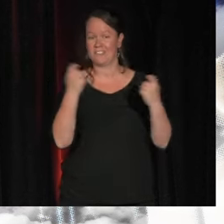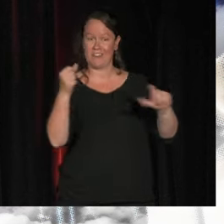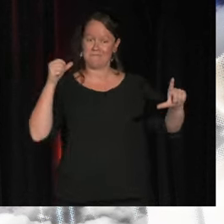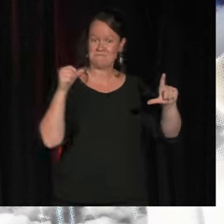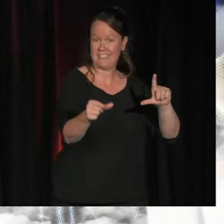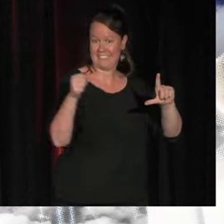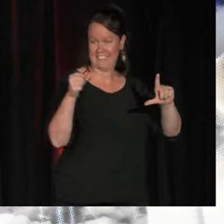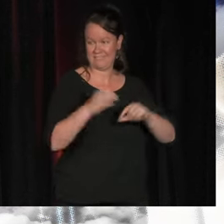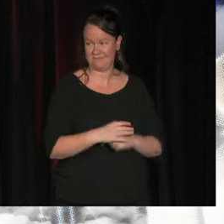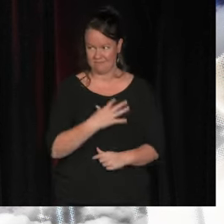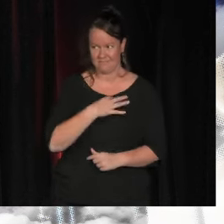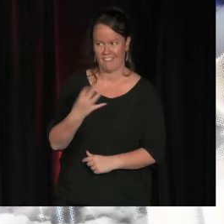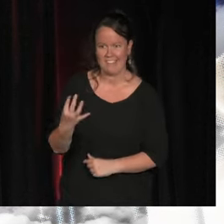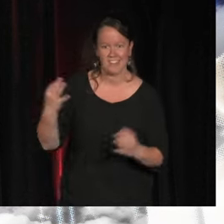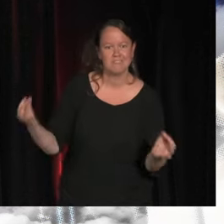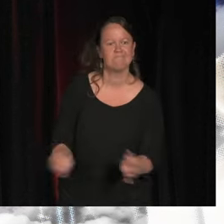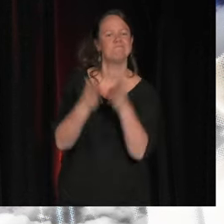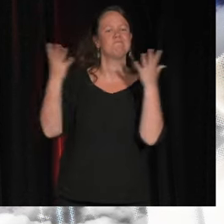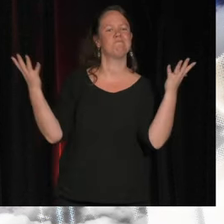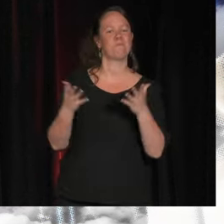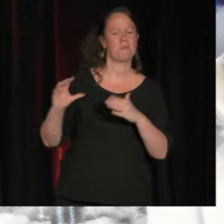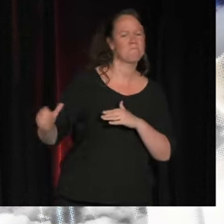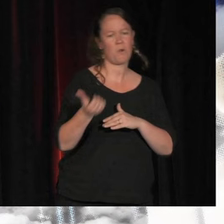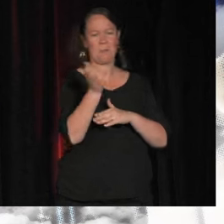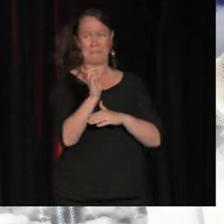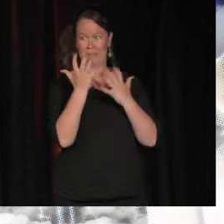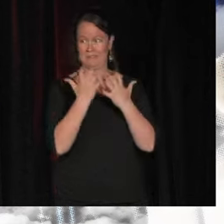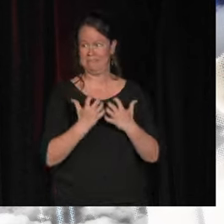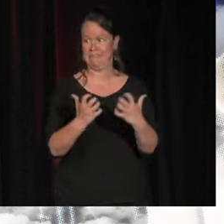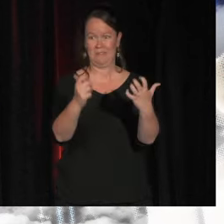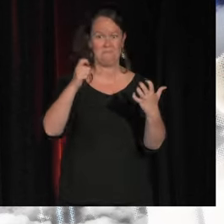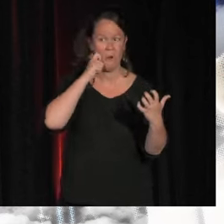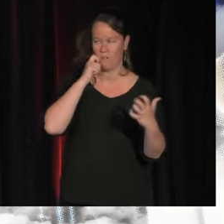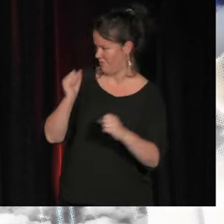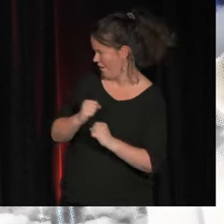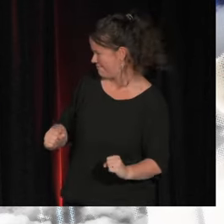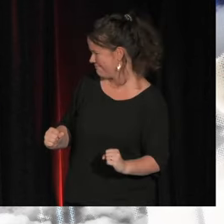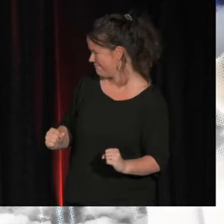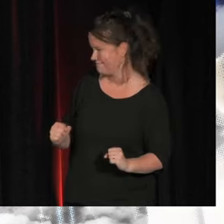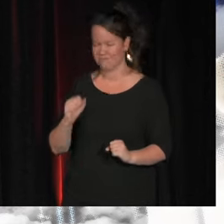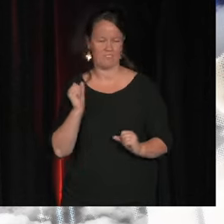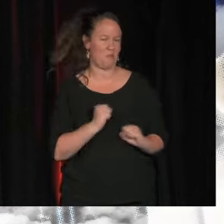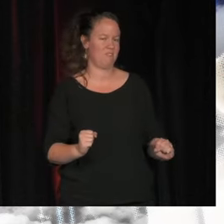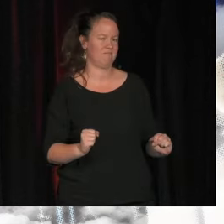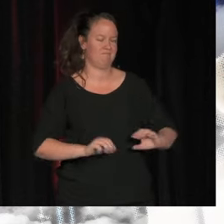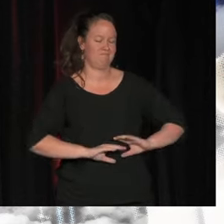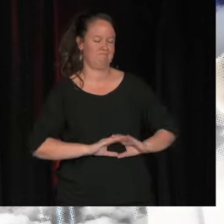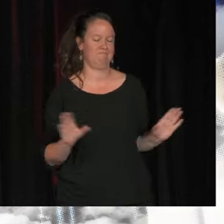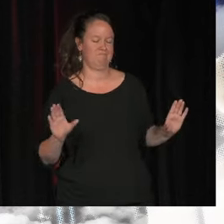On a été invités pour faire notre premier épisode en public. Est-ce que c'est incroyable ou pas ? C'est ouf.